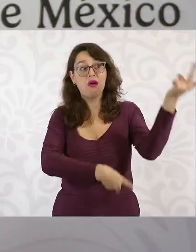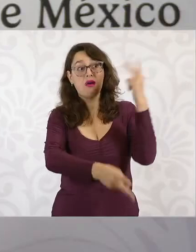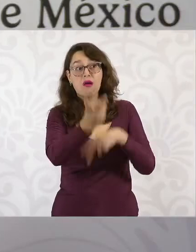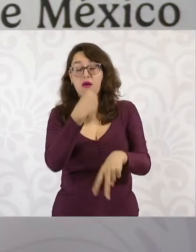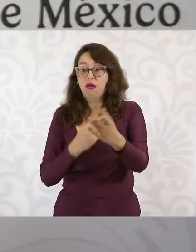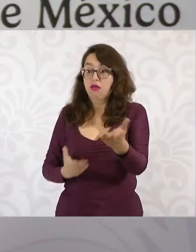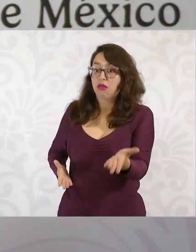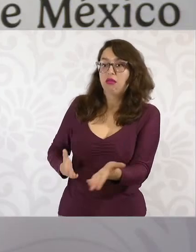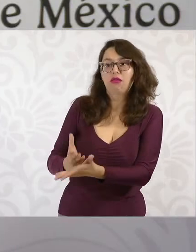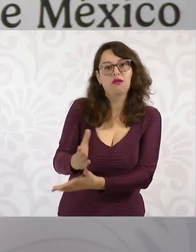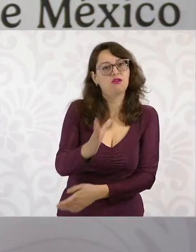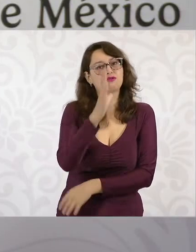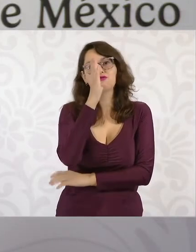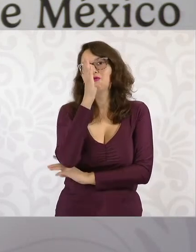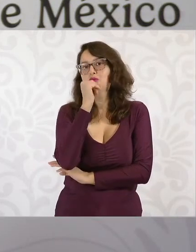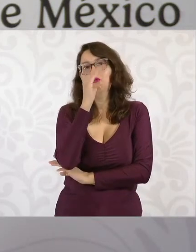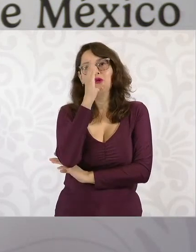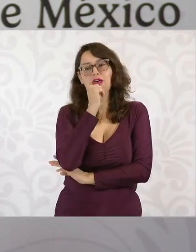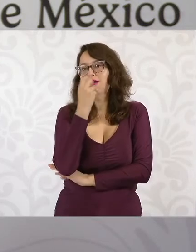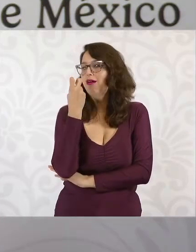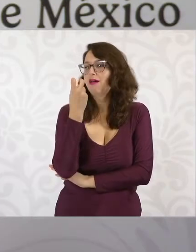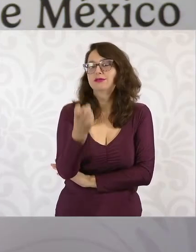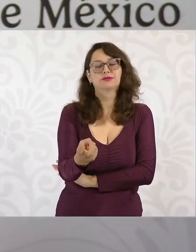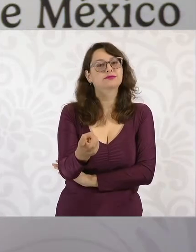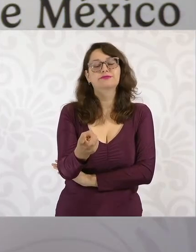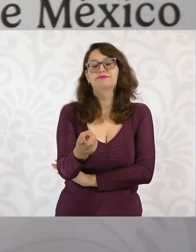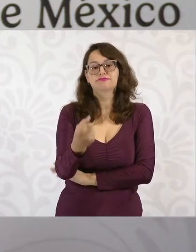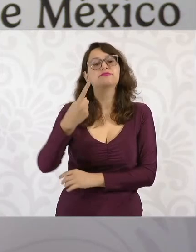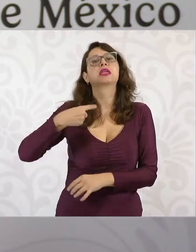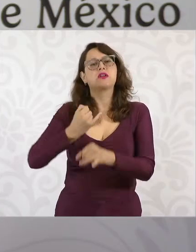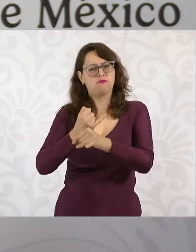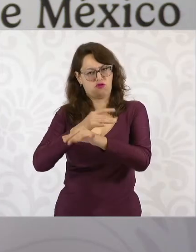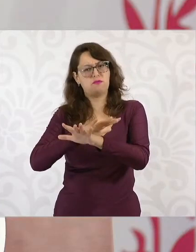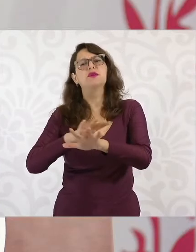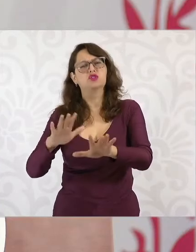ni en aire, pues no hay operaciones conjuntas. Hay información que se brinda de ellos hacia nosotros,